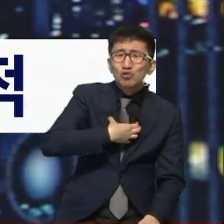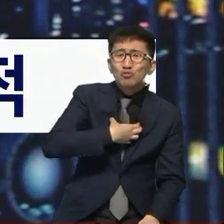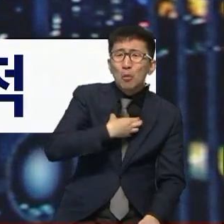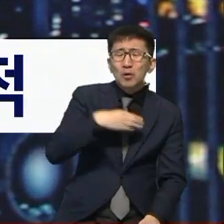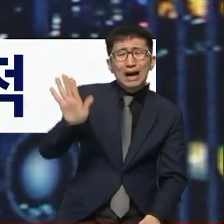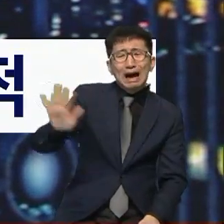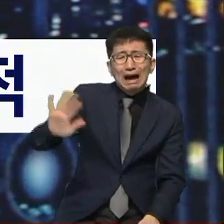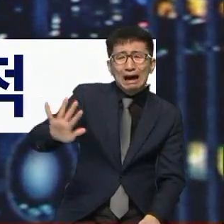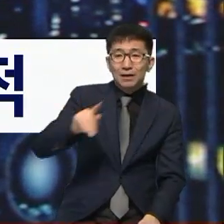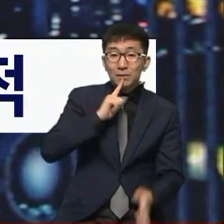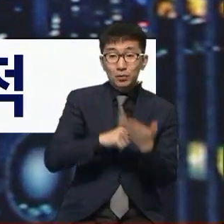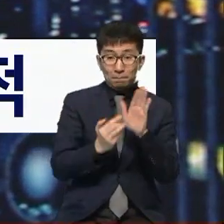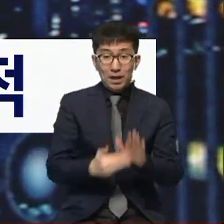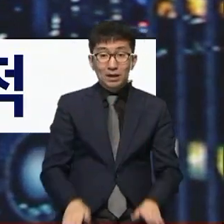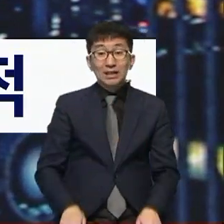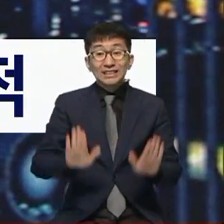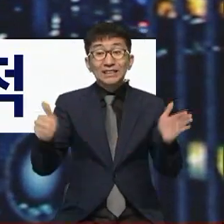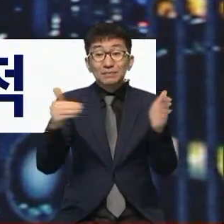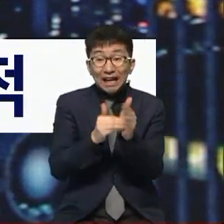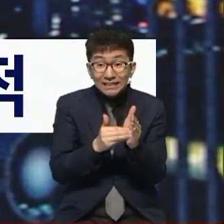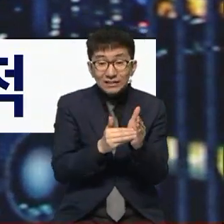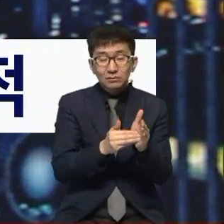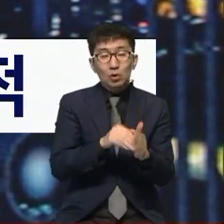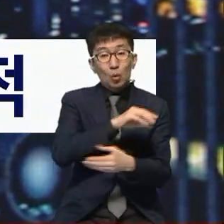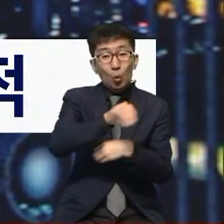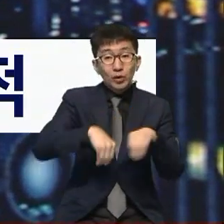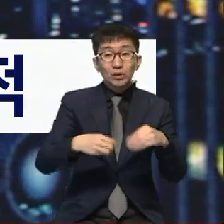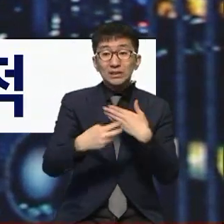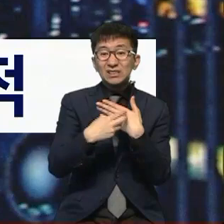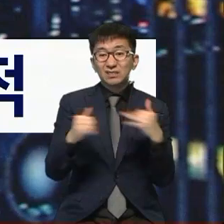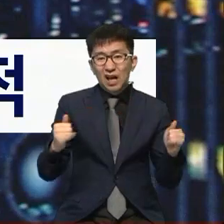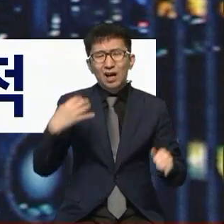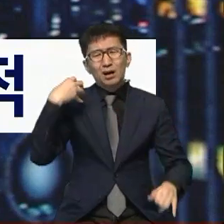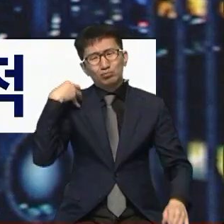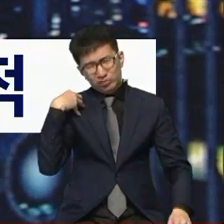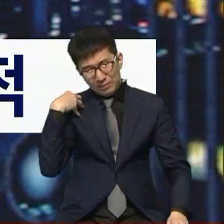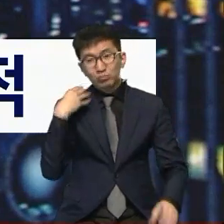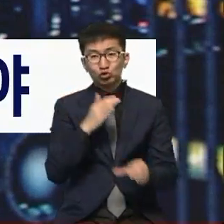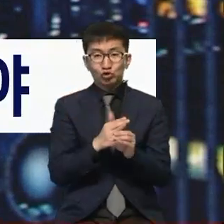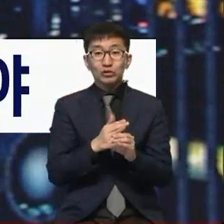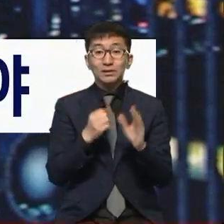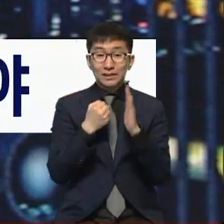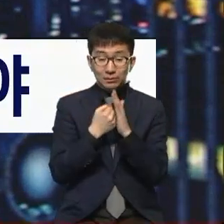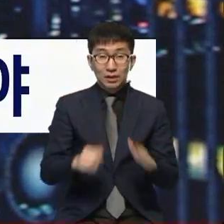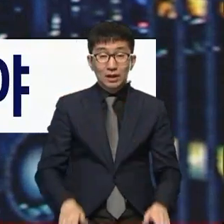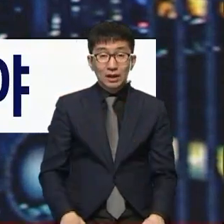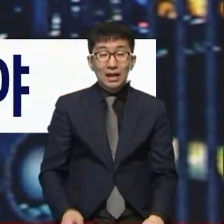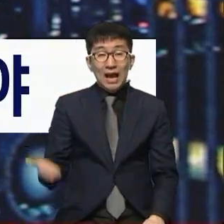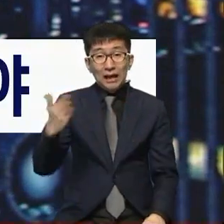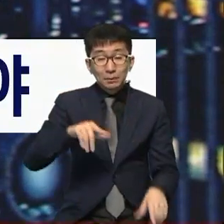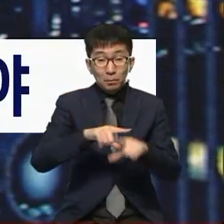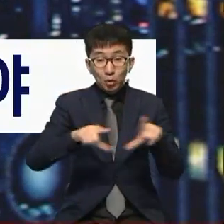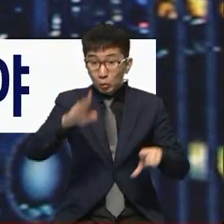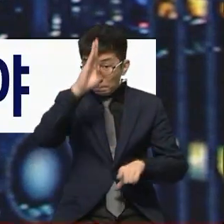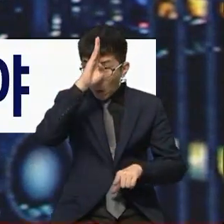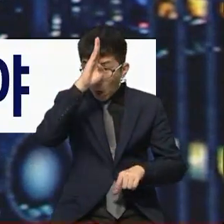소극적이었습니다. 그동안 전문가들이 방역 책임을 지어왔기 때문이겠죠. 하지만 엔데믹은 방역 책임을 일반 국민과